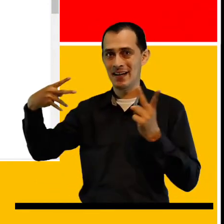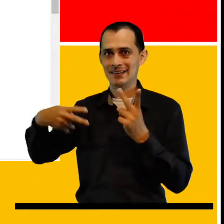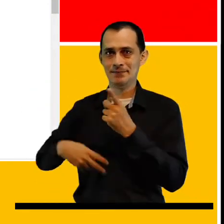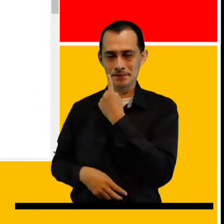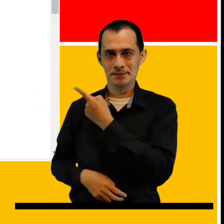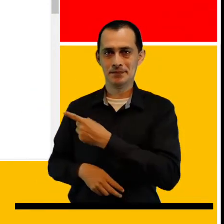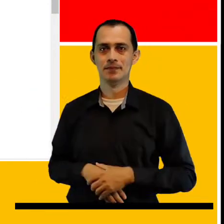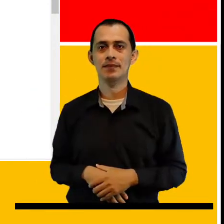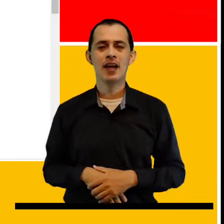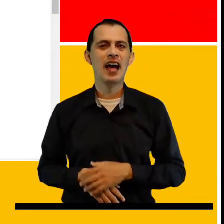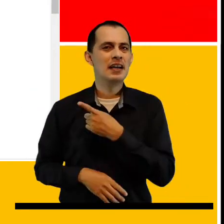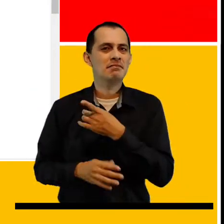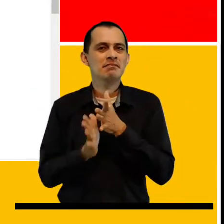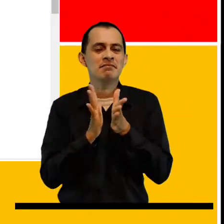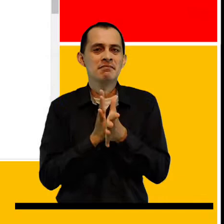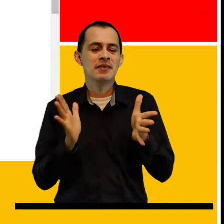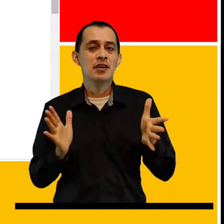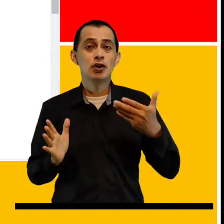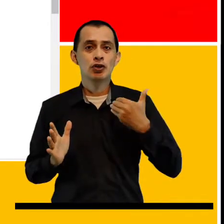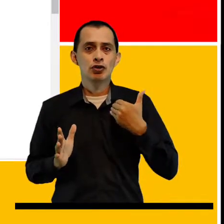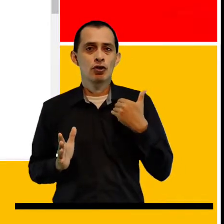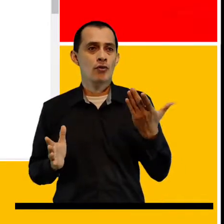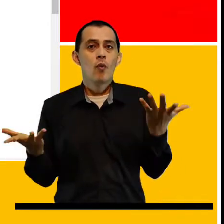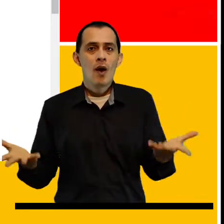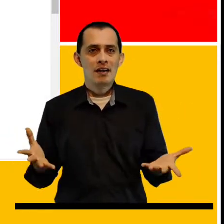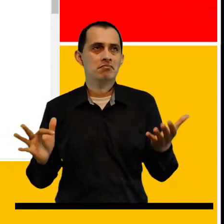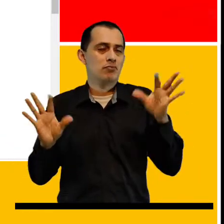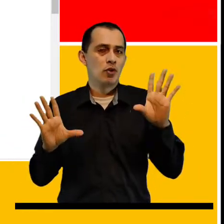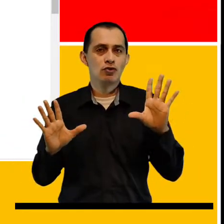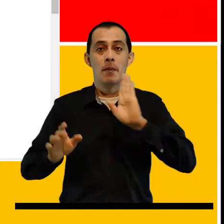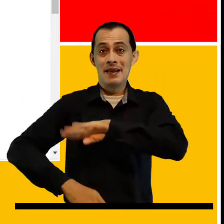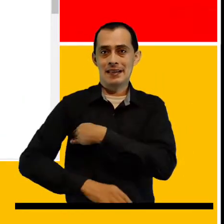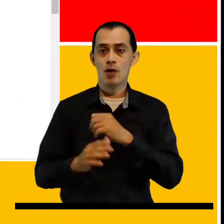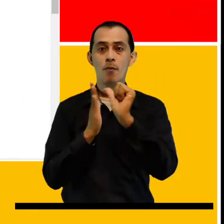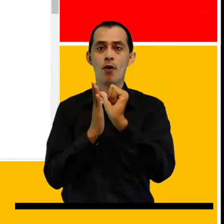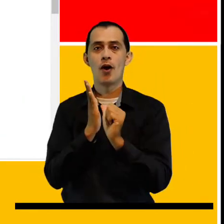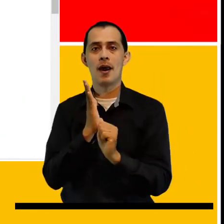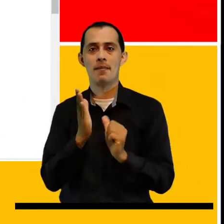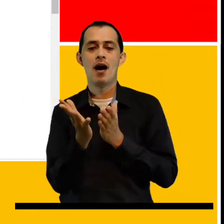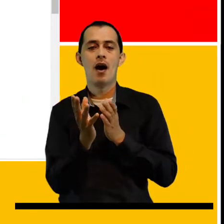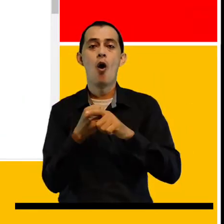de la formación en programas Ondas que son orientados a niños y jóvenes, en la formulación